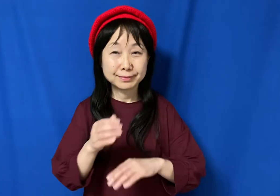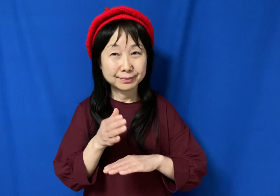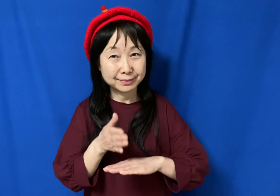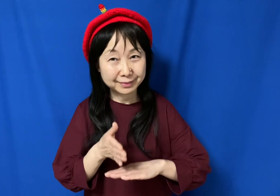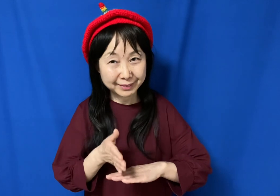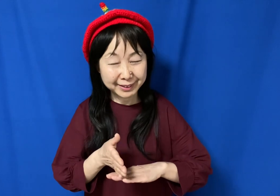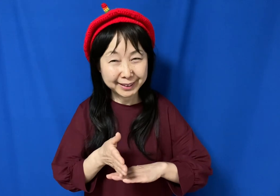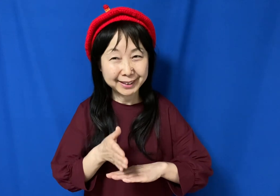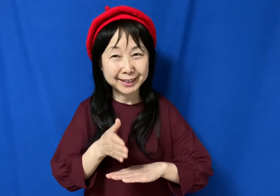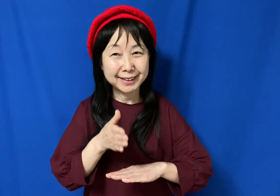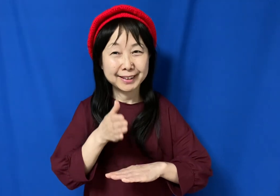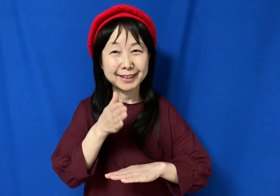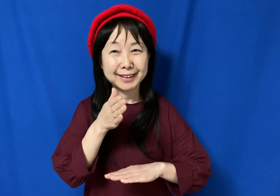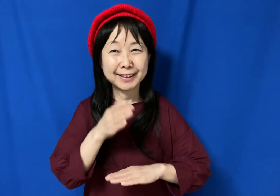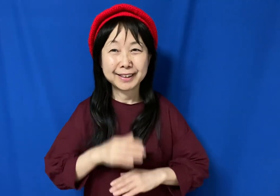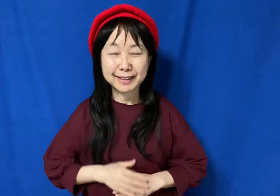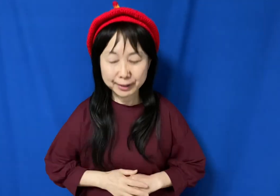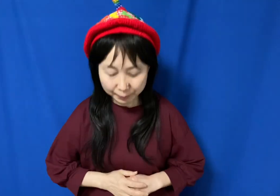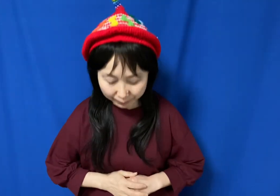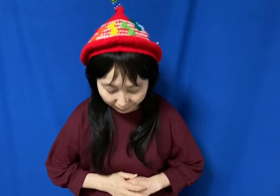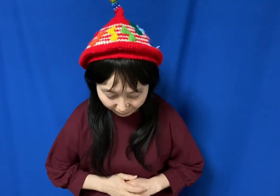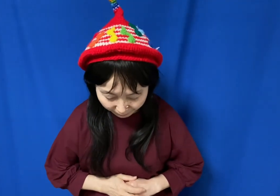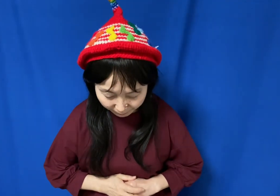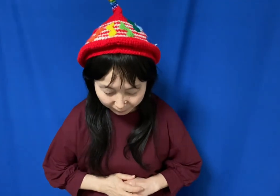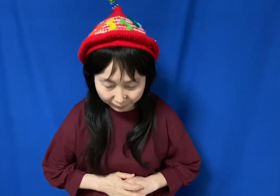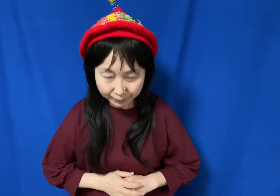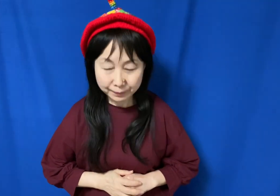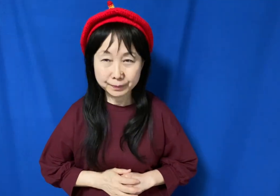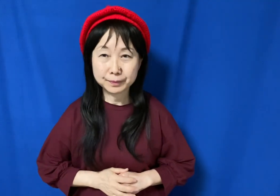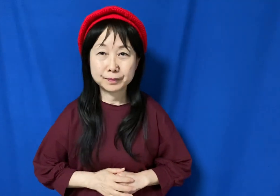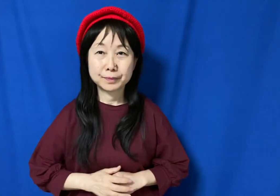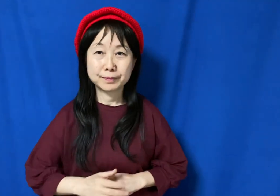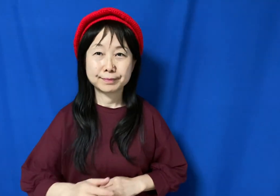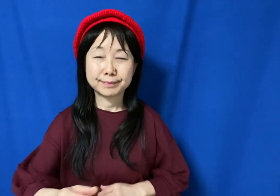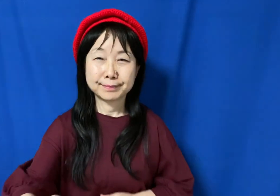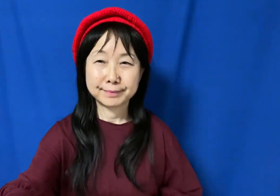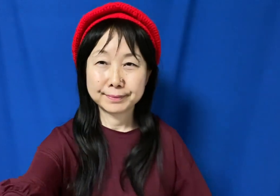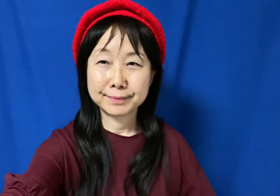（ありがとうございました）